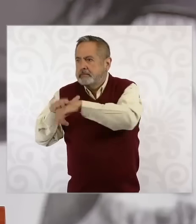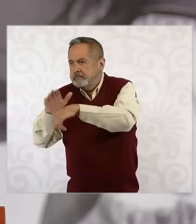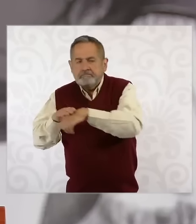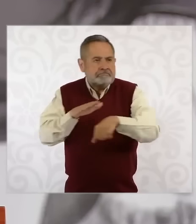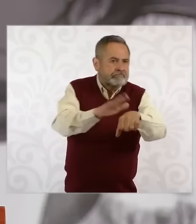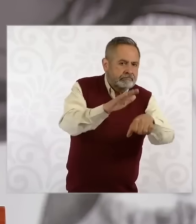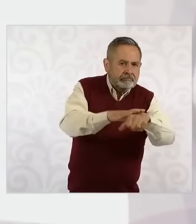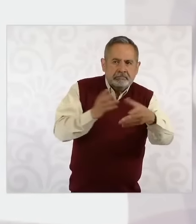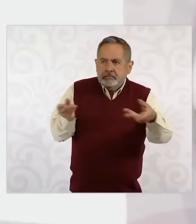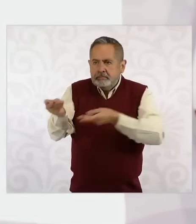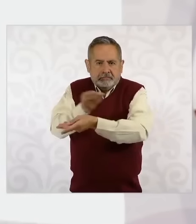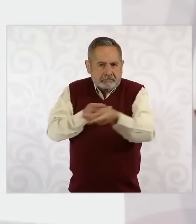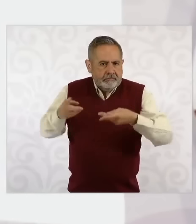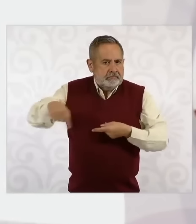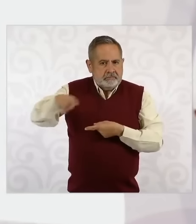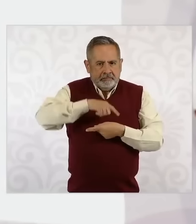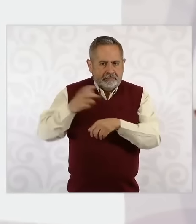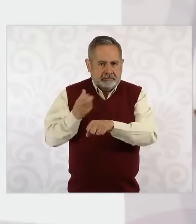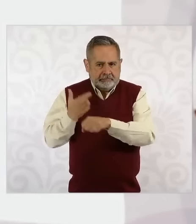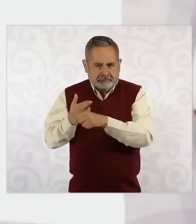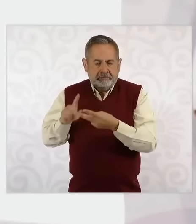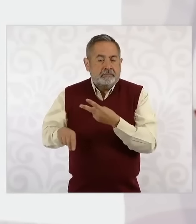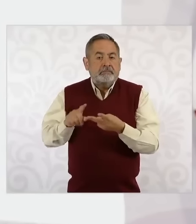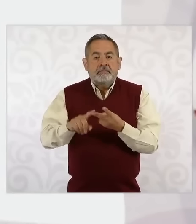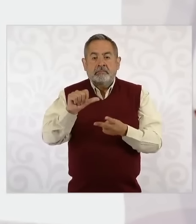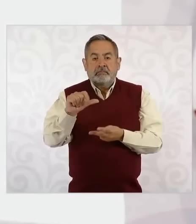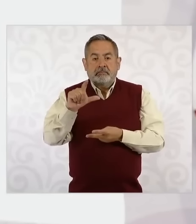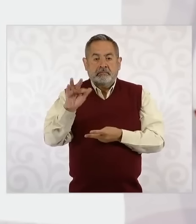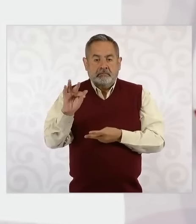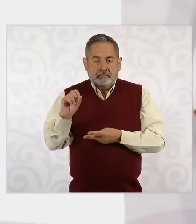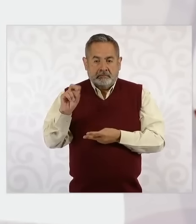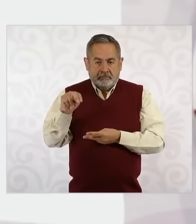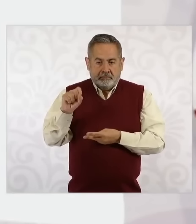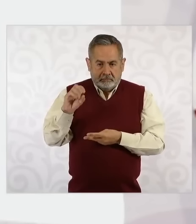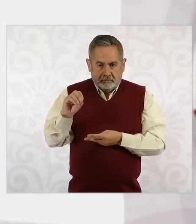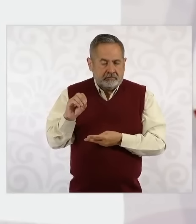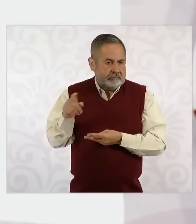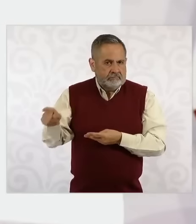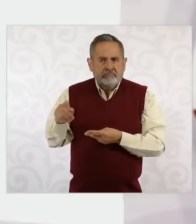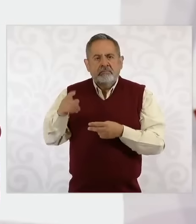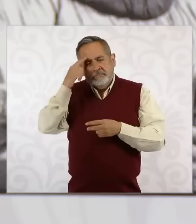resultados del gobierno. E Alfonso Brito que nos ayuda también con los medios, es decir,